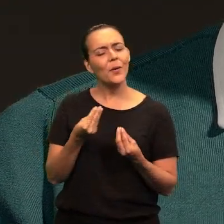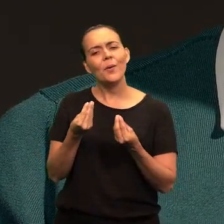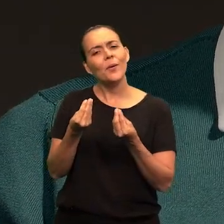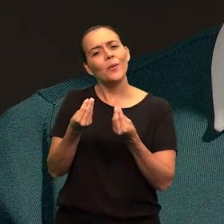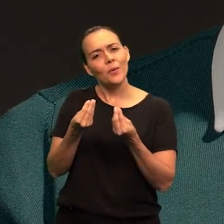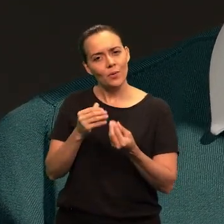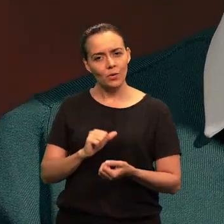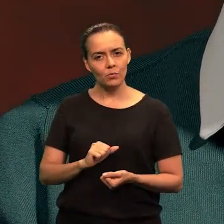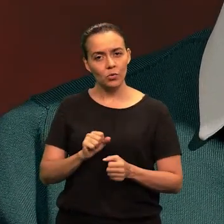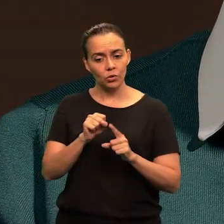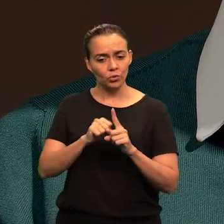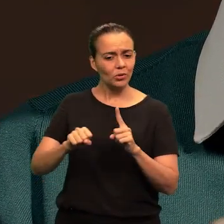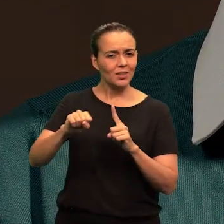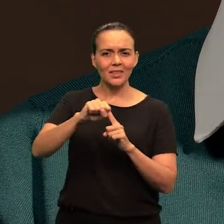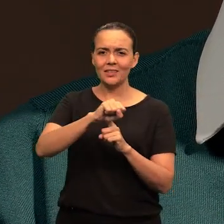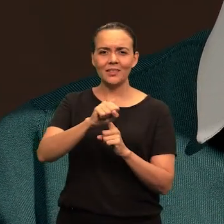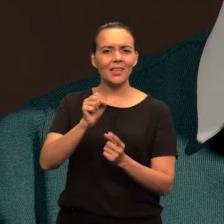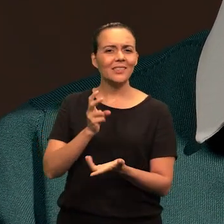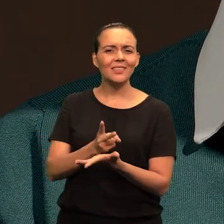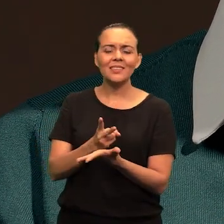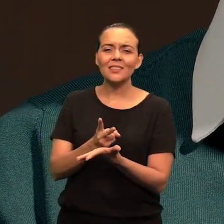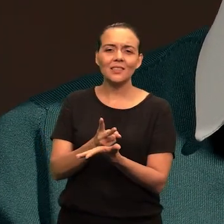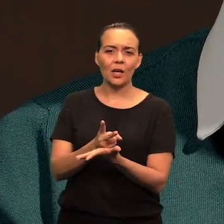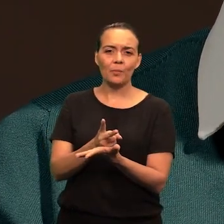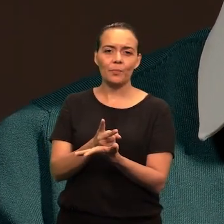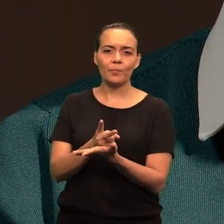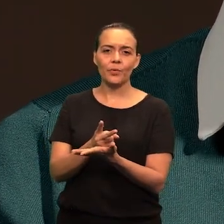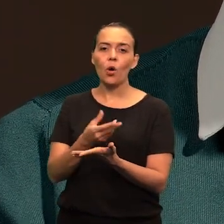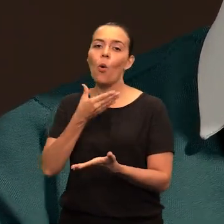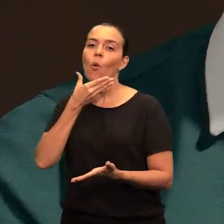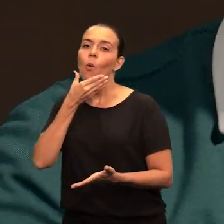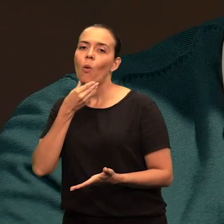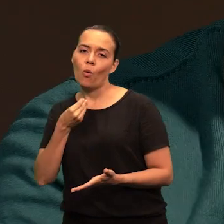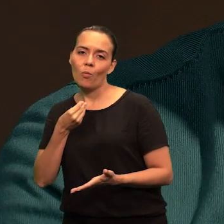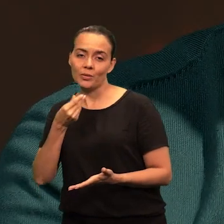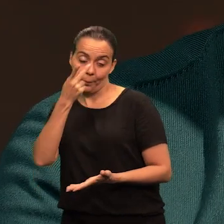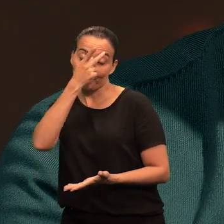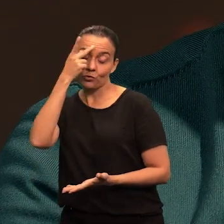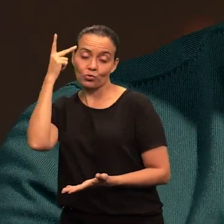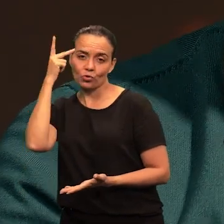Em toda sociedade, em todo o momento, homens dominam outros homens.